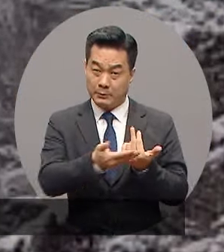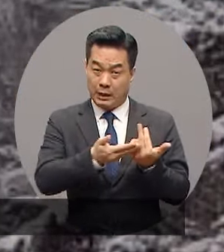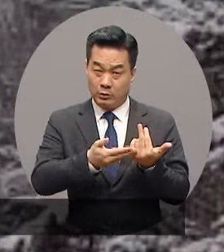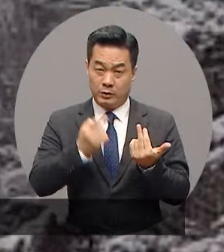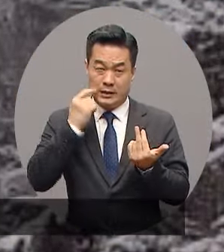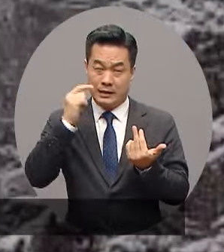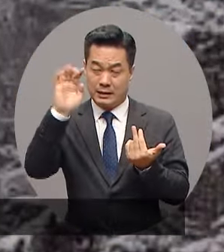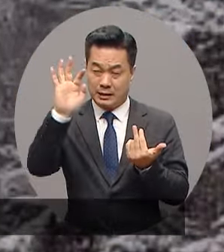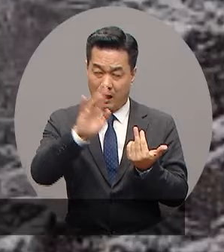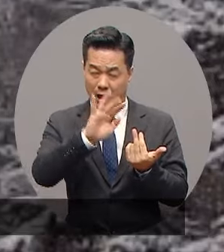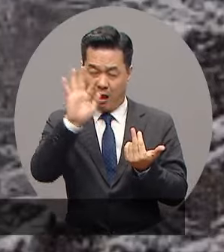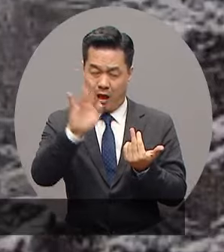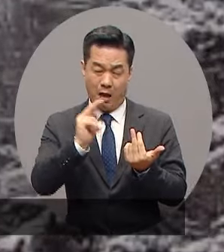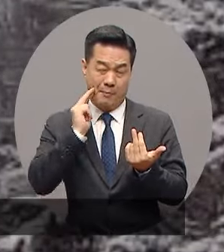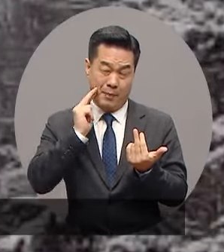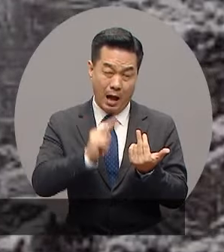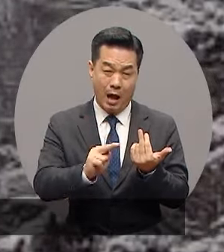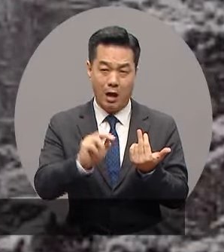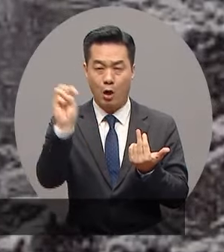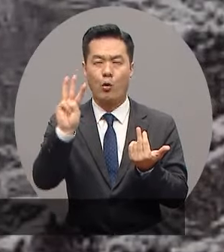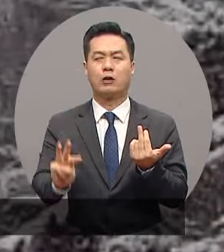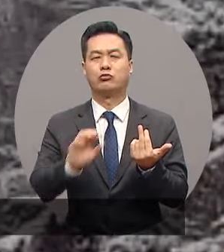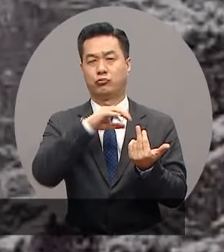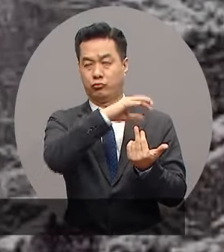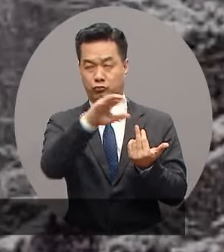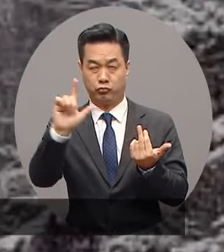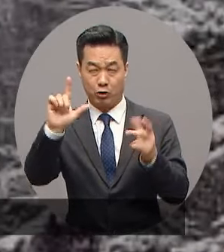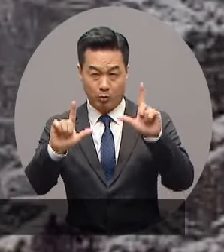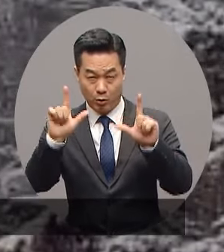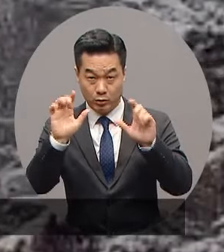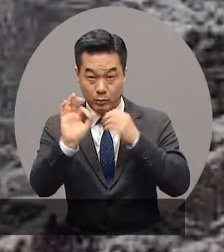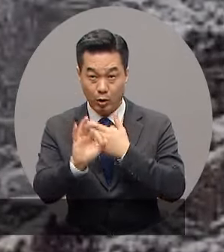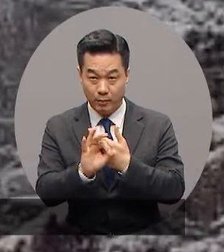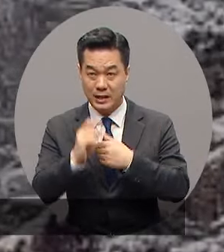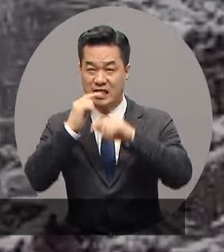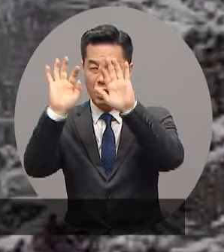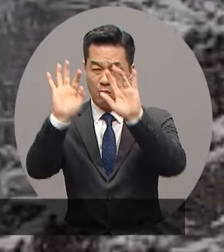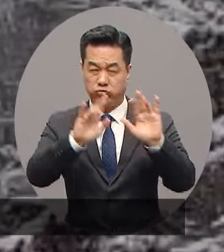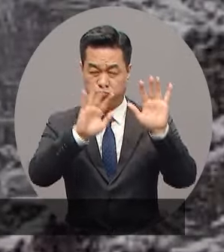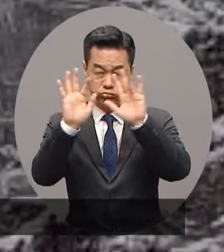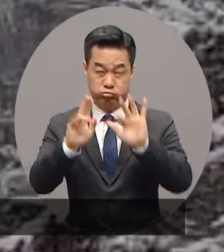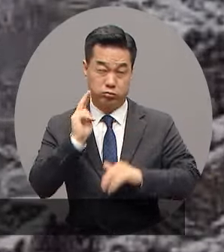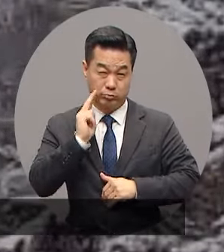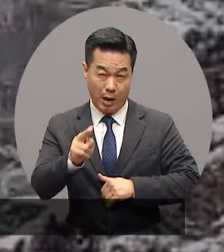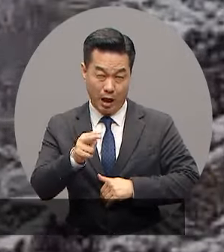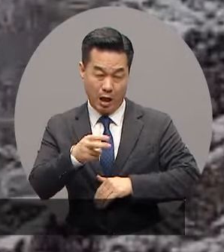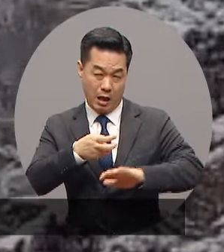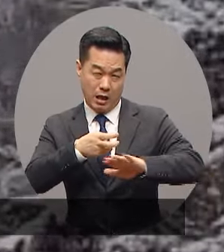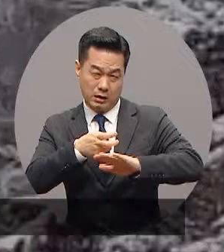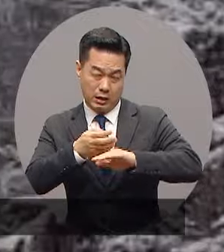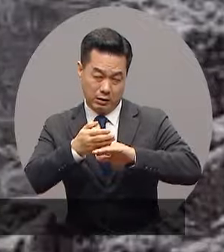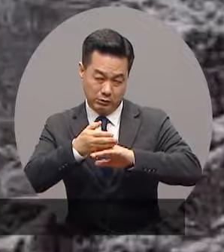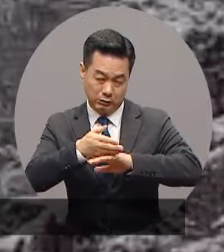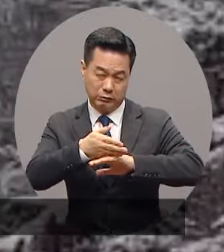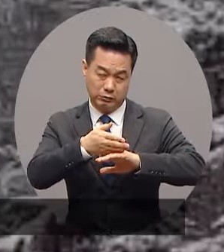한편 호남과 제주로는 폭설이 이어지고 있습니다. 지금 보시는 건 광주의 모습인데요.